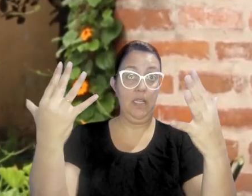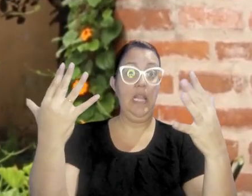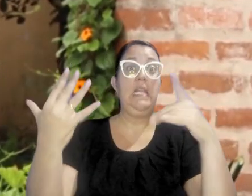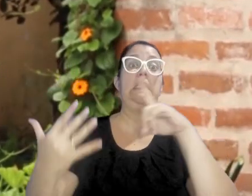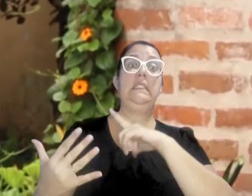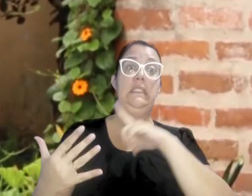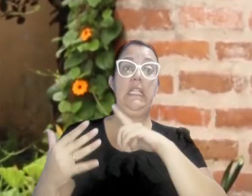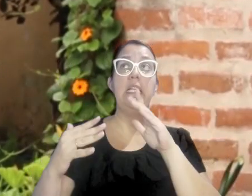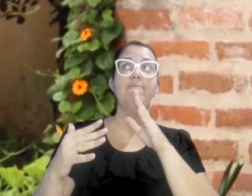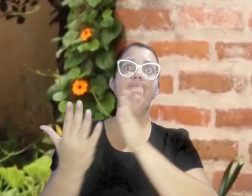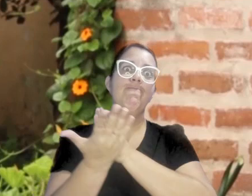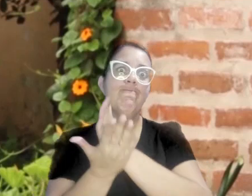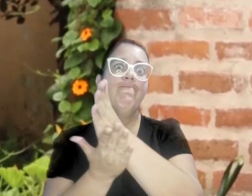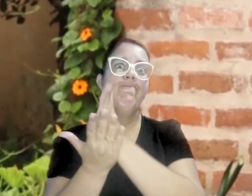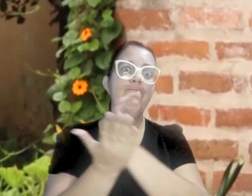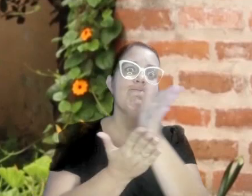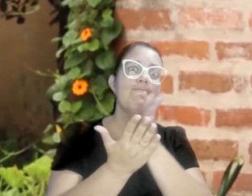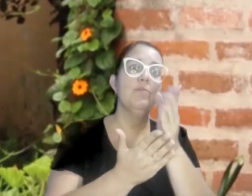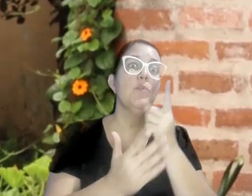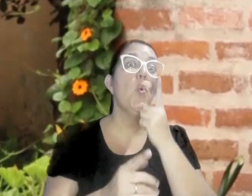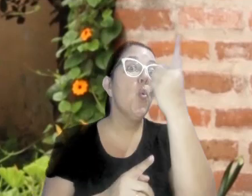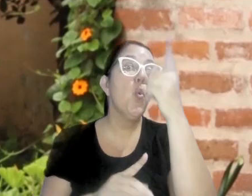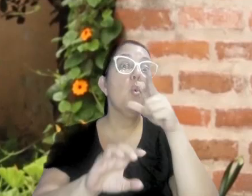está direcionado para um empreendimento específico